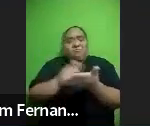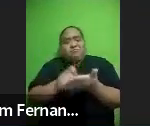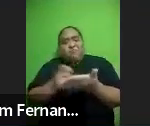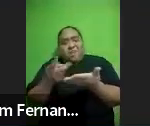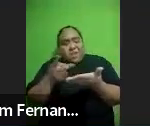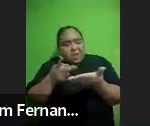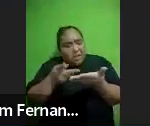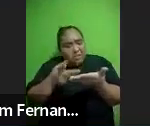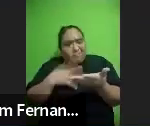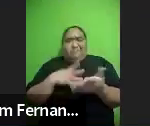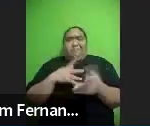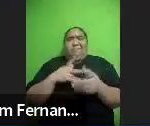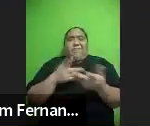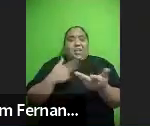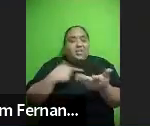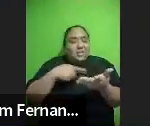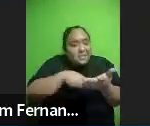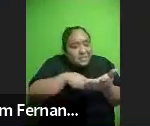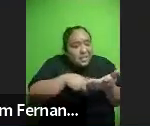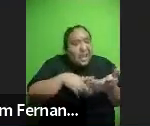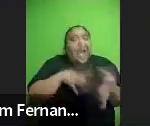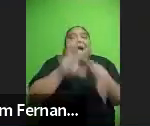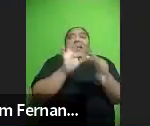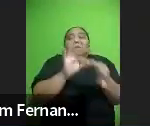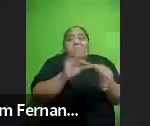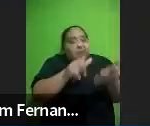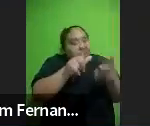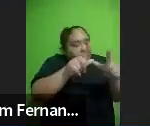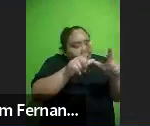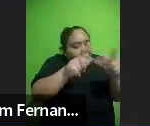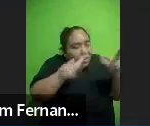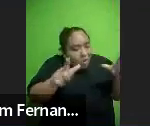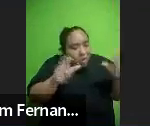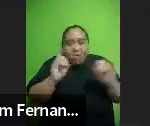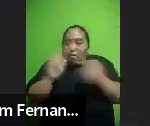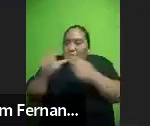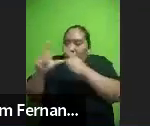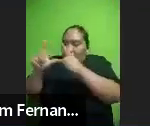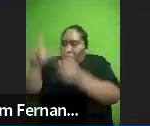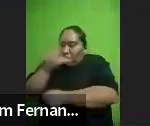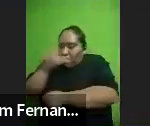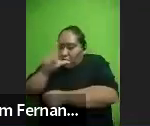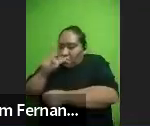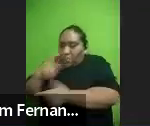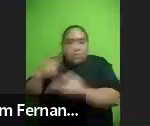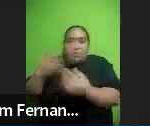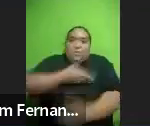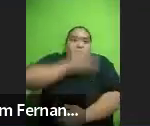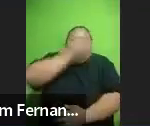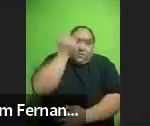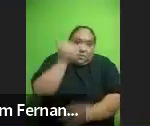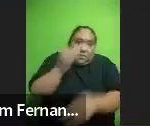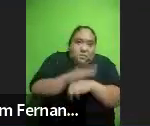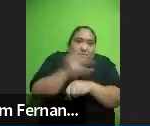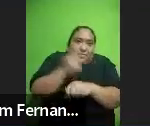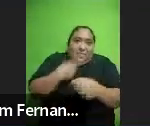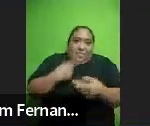hablan de lenguaje, pero no sabemos exacto exactamente si se refería al lenguaje o al lenguaje o a lengua. En este sentido, pareciera que